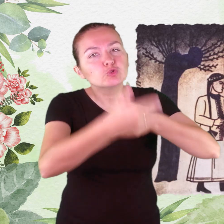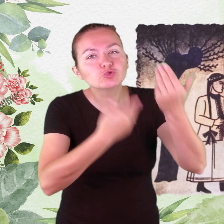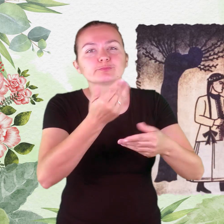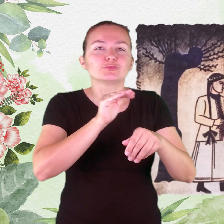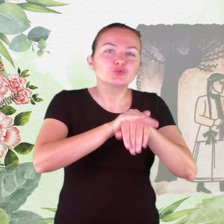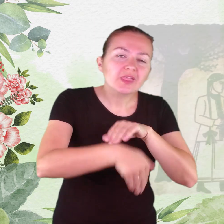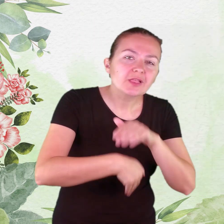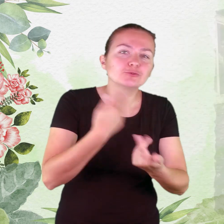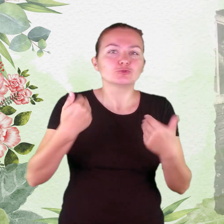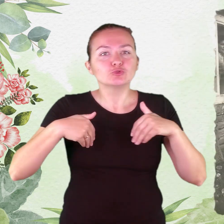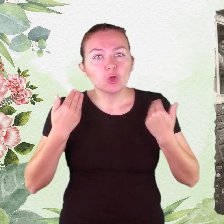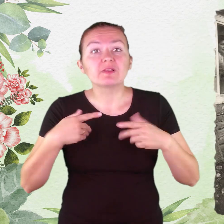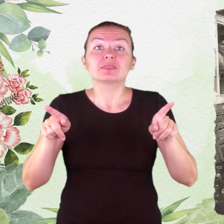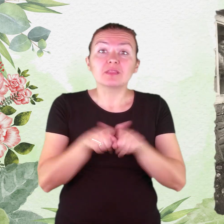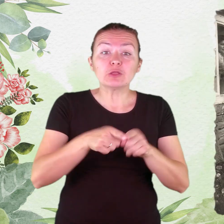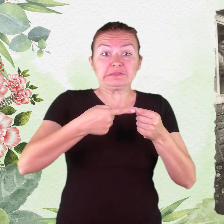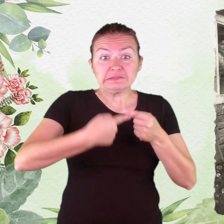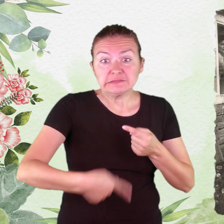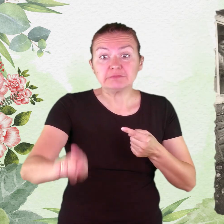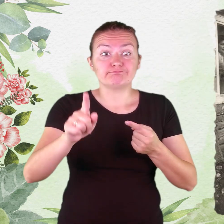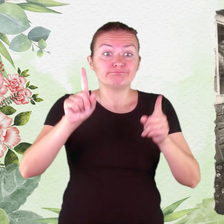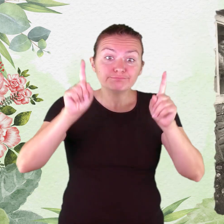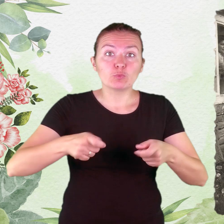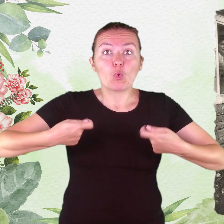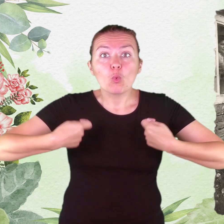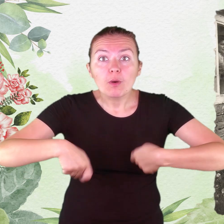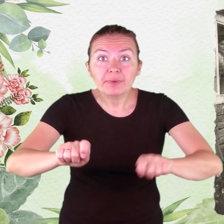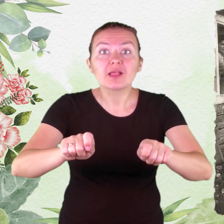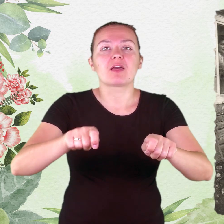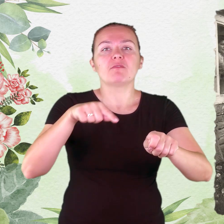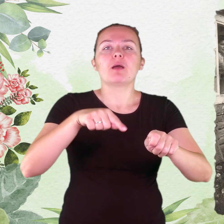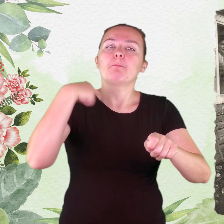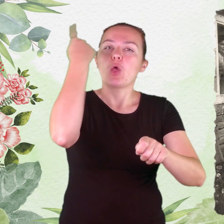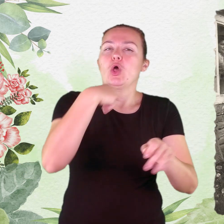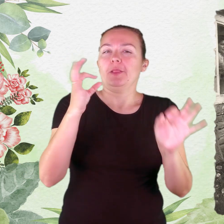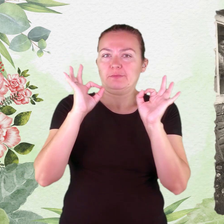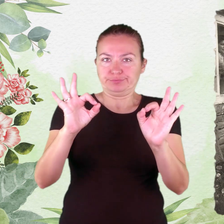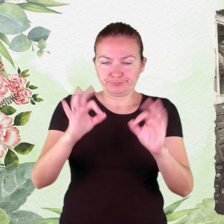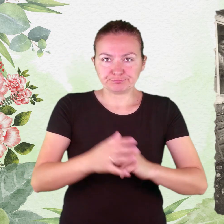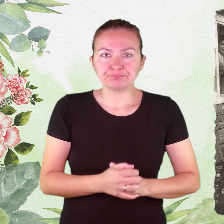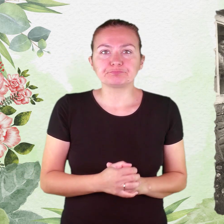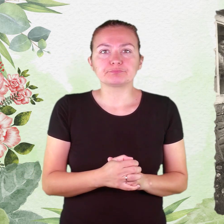Życzono mu szczęścia, zdrowia i dobrej pogody na sezon rolniczy